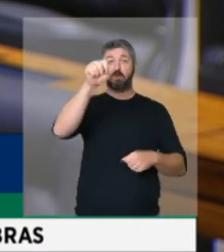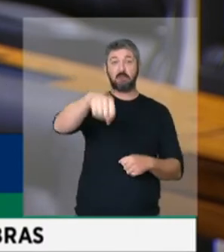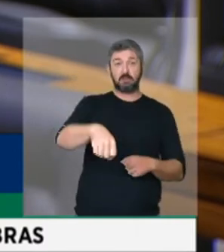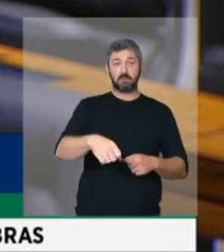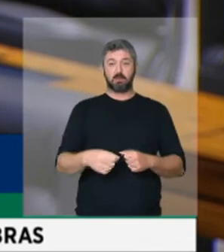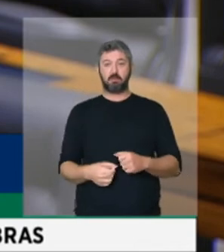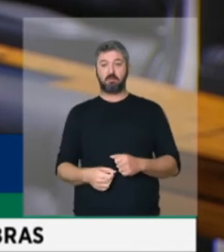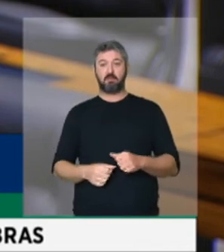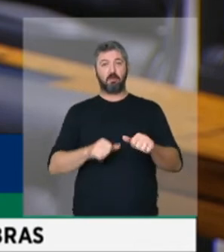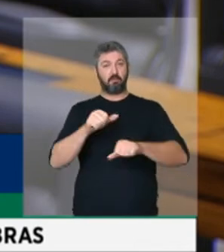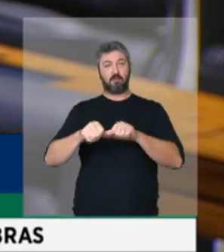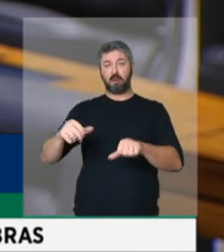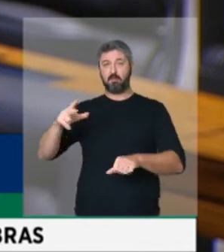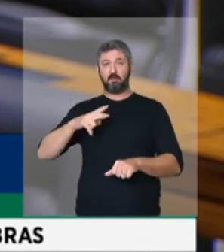TEM O APOIO DOS BRASILEIROS. QUE É A PRIVATIZAÇÃO, QUE